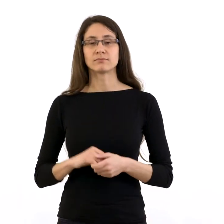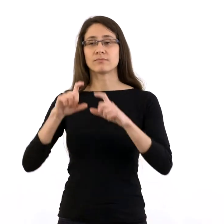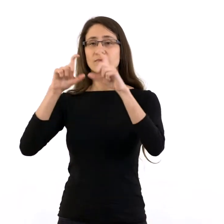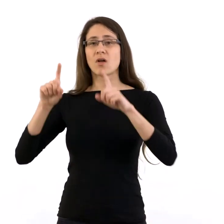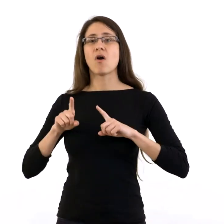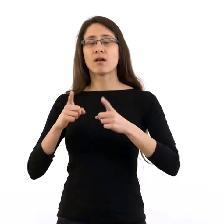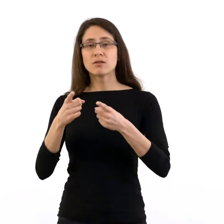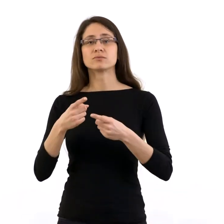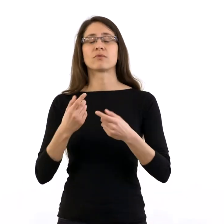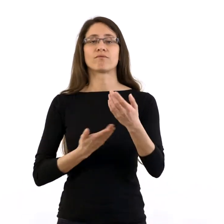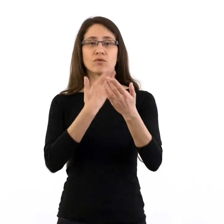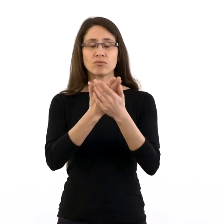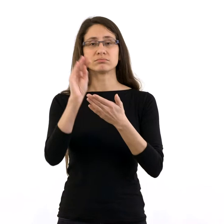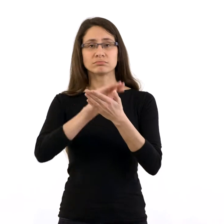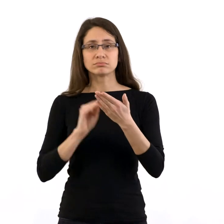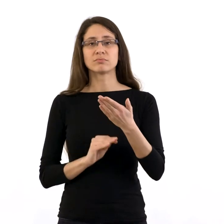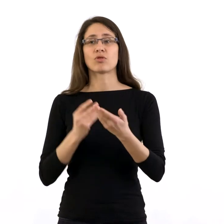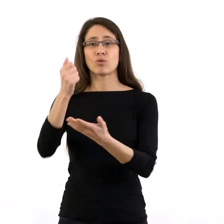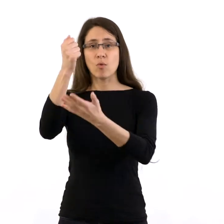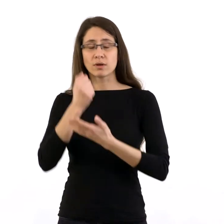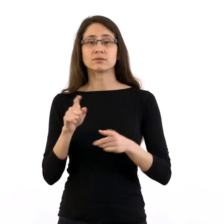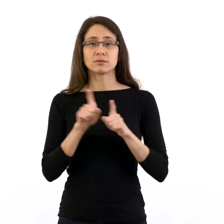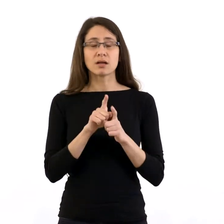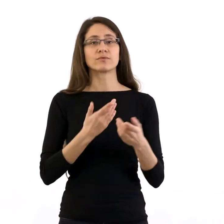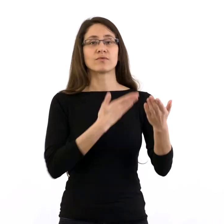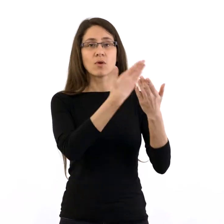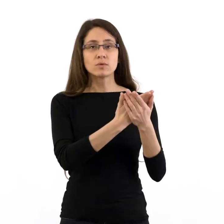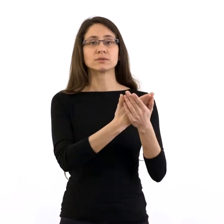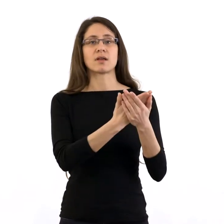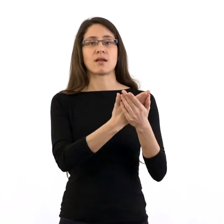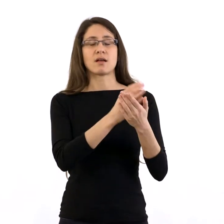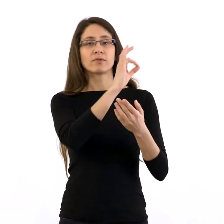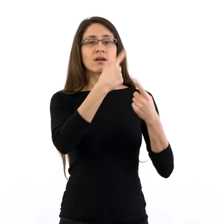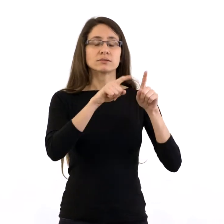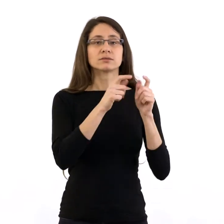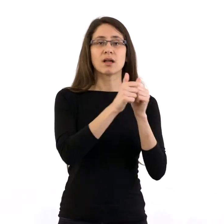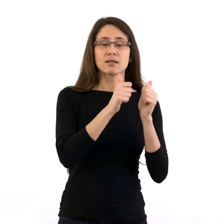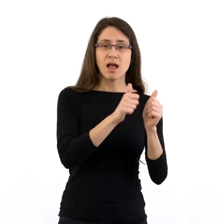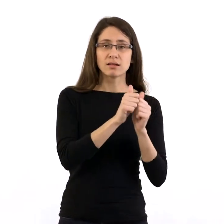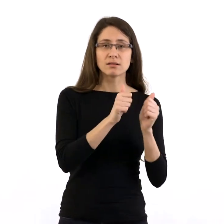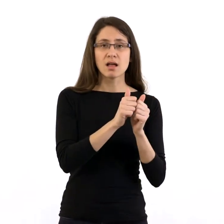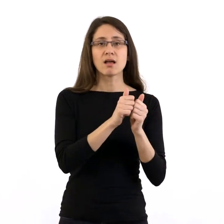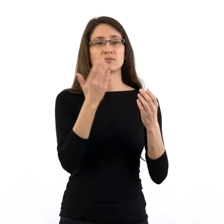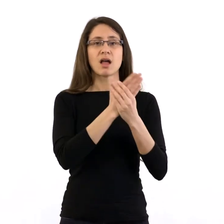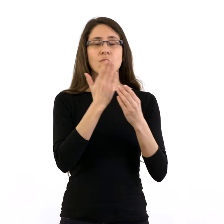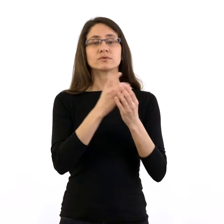Organizacja składa wypełniony wniosek o dofinansowanie/ofertę realizacji zadania publicznego